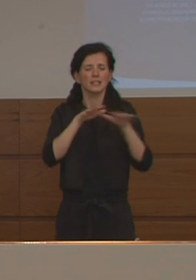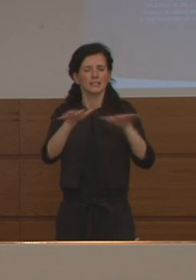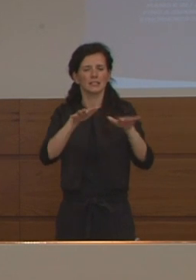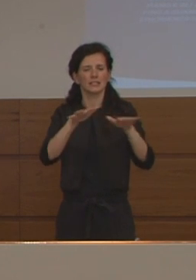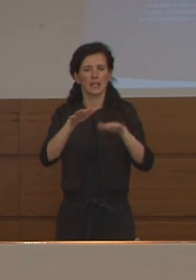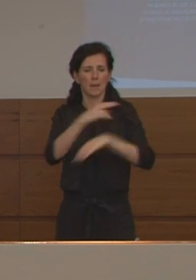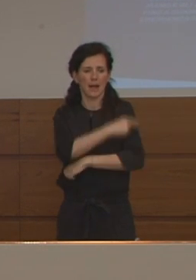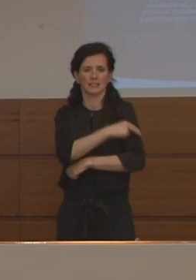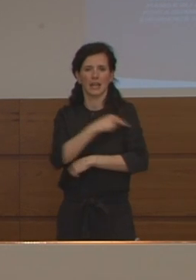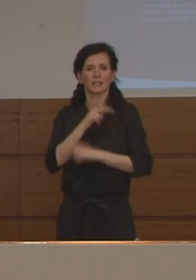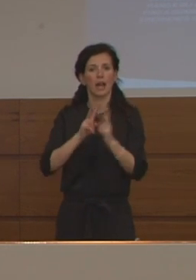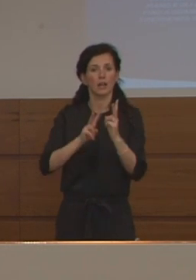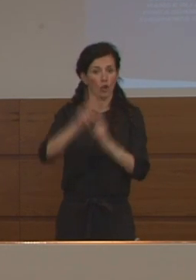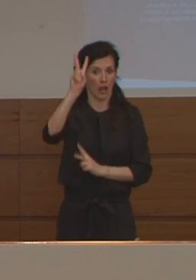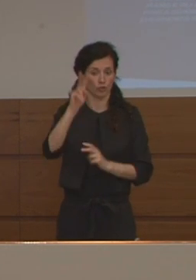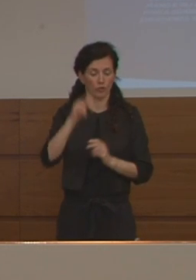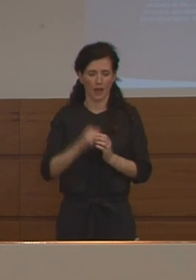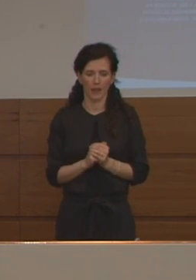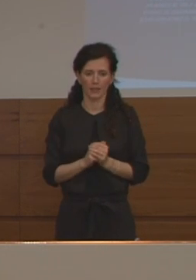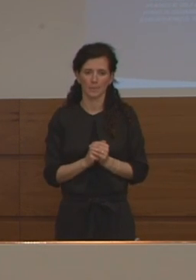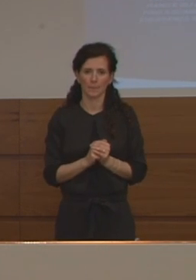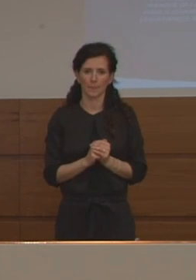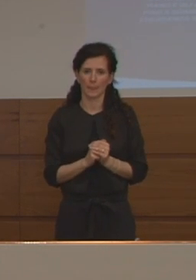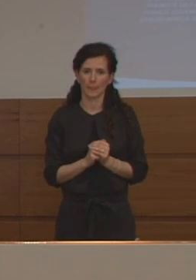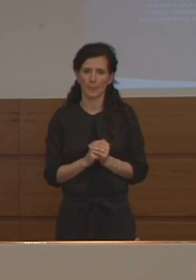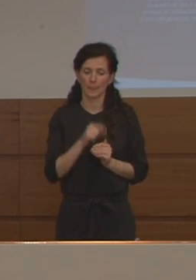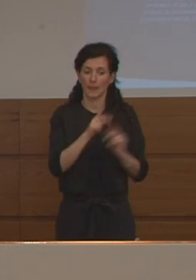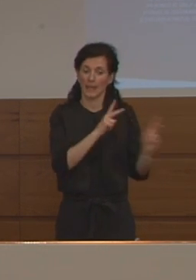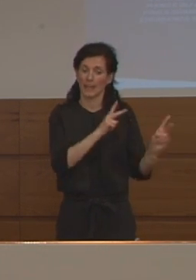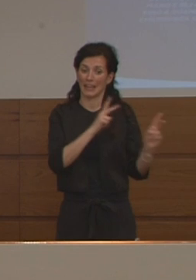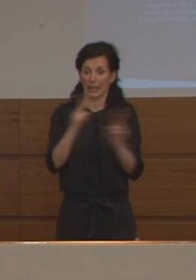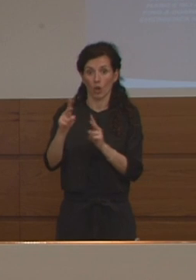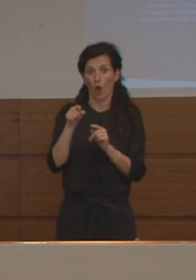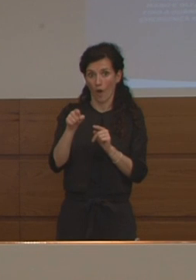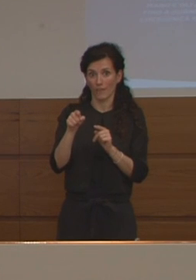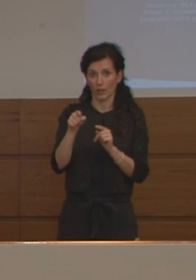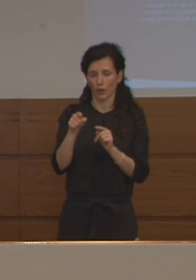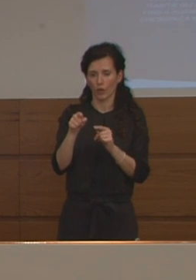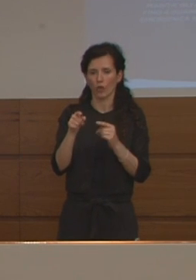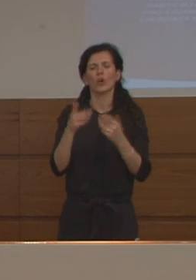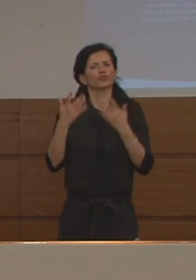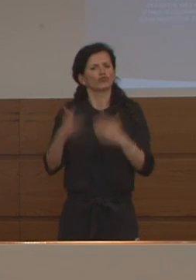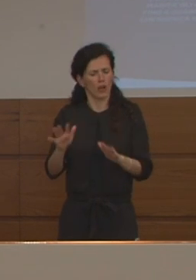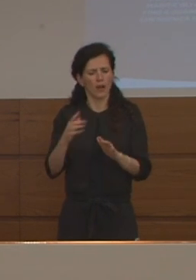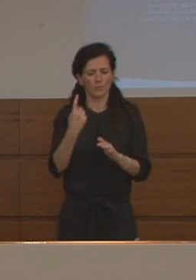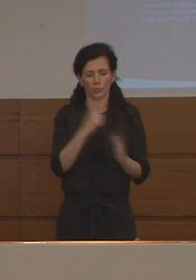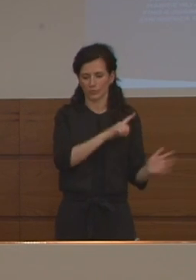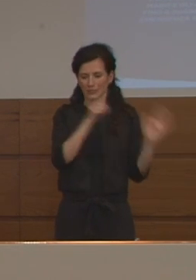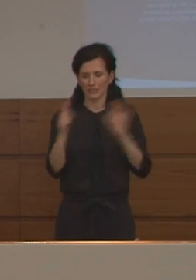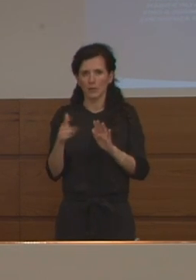I ricoverati. E' una settimana che ogni giorno abbiamo un dato negativo sui